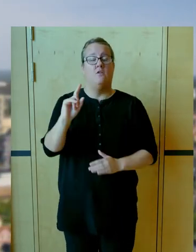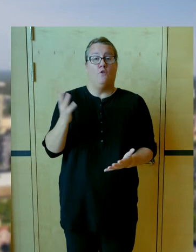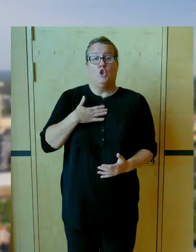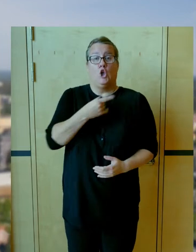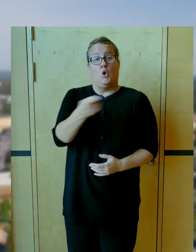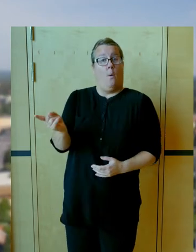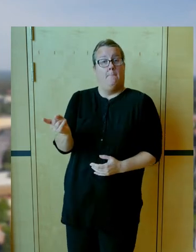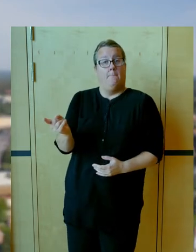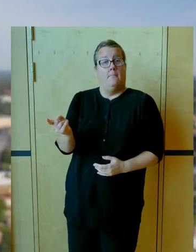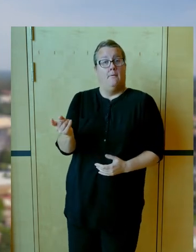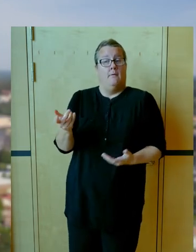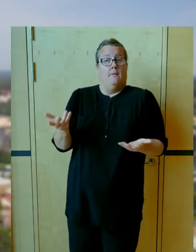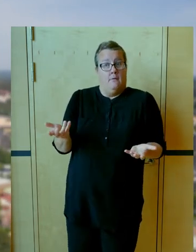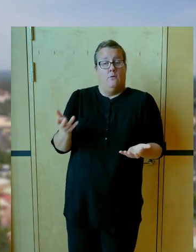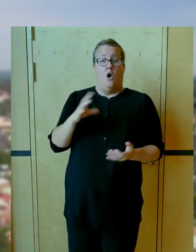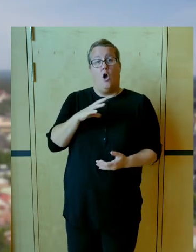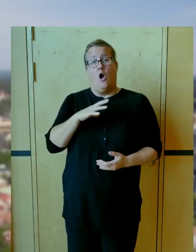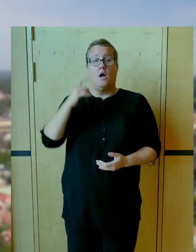Och kommer med kloka det förslag